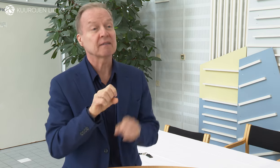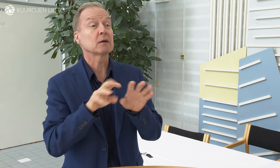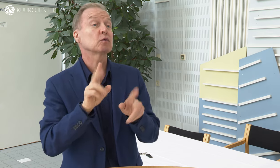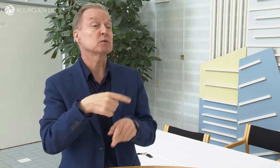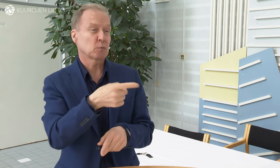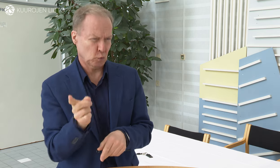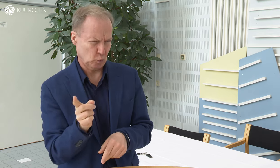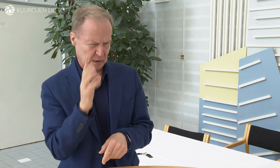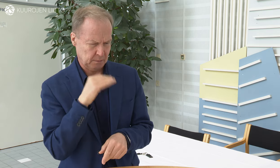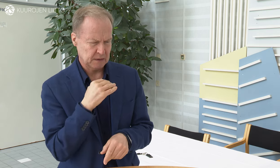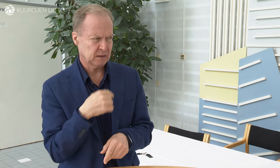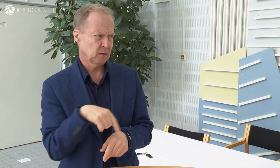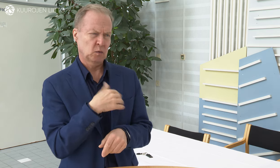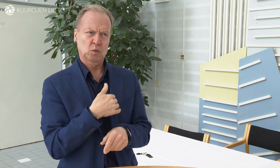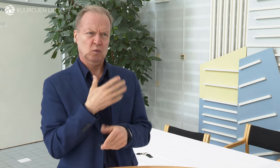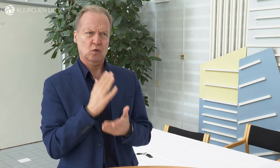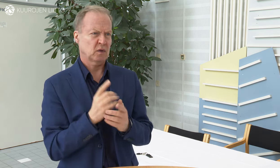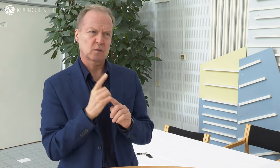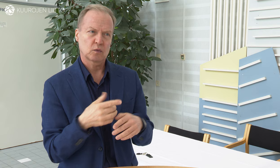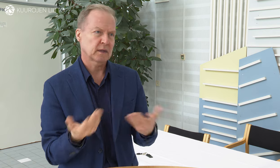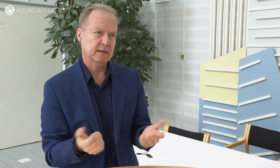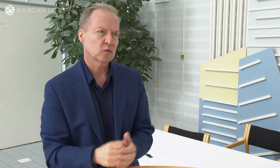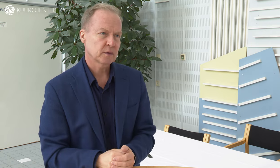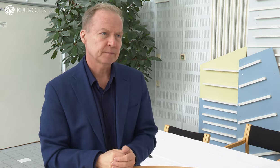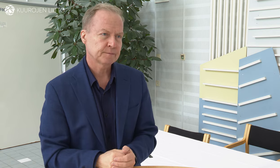Leikkausten vaikutus ulottuu myös muihin kansalaisiin. Tämä ei kerta kaikkiaan ole oikeudenmukaista.